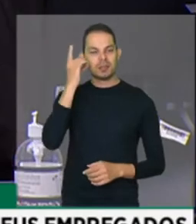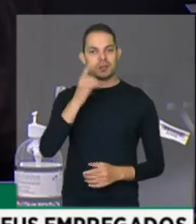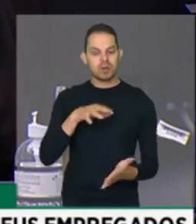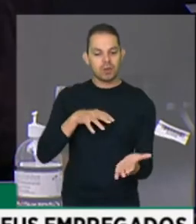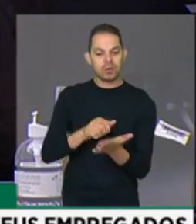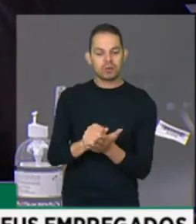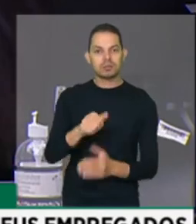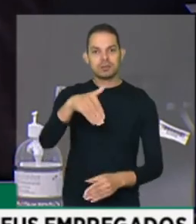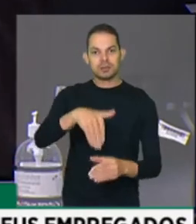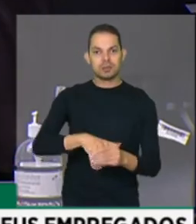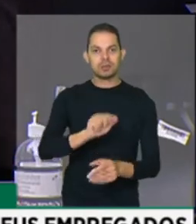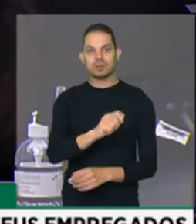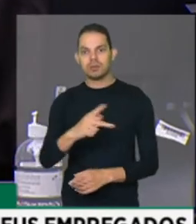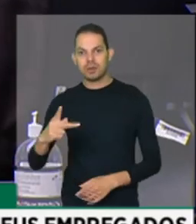DEPUTADOS QUE REGISTREM O SEU